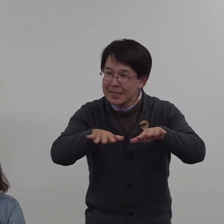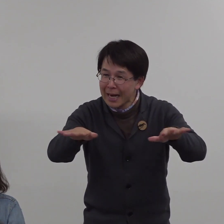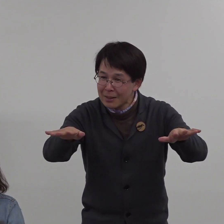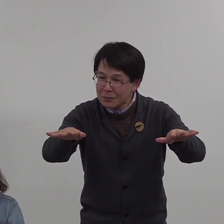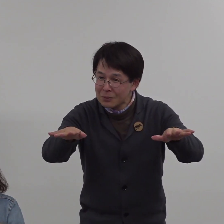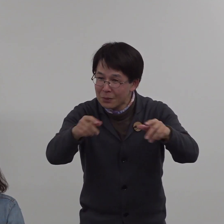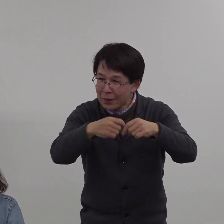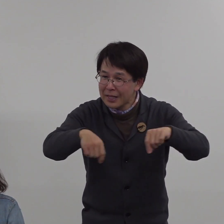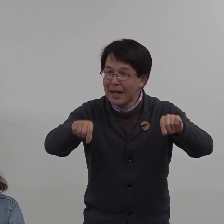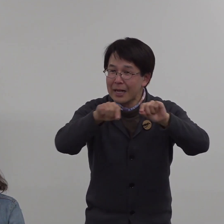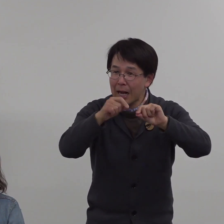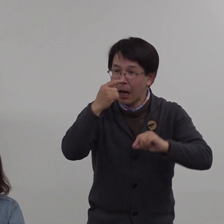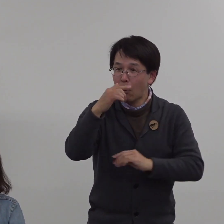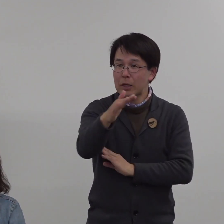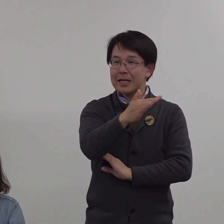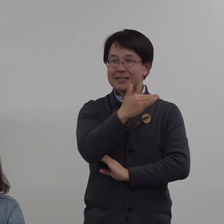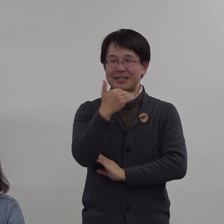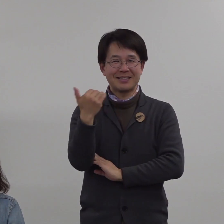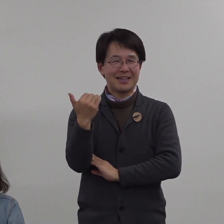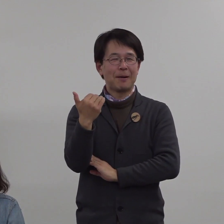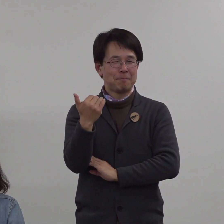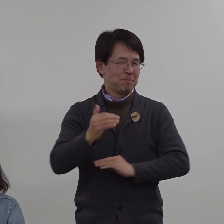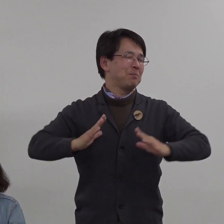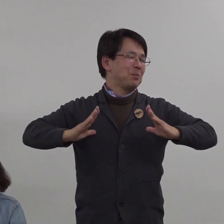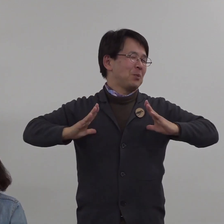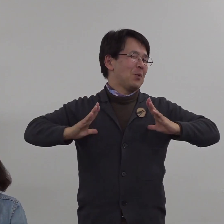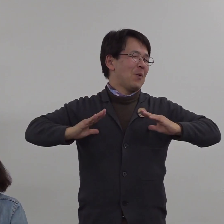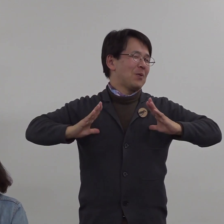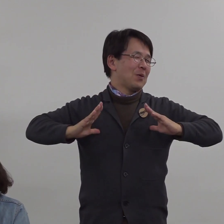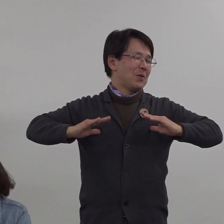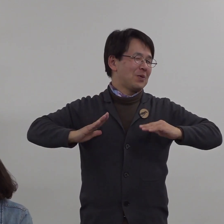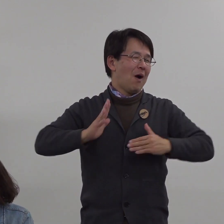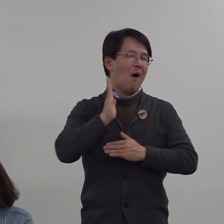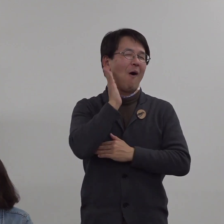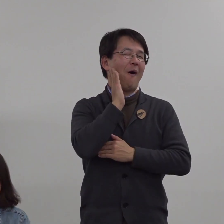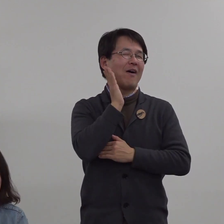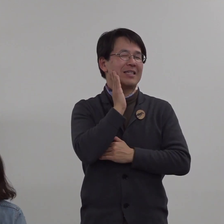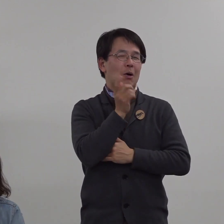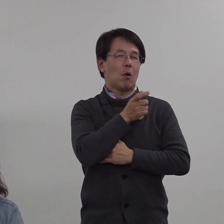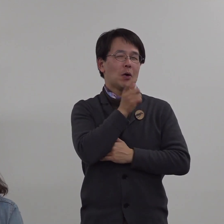私達が堂々と美味しいお酒を飲みに行けるような 社会を